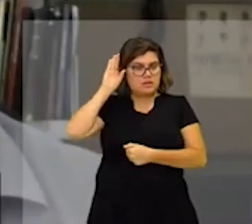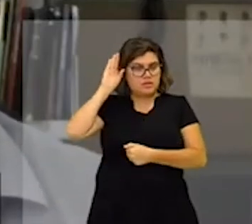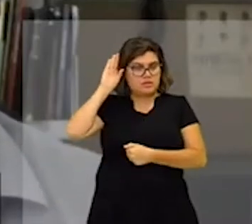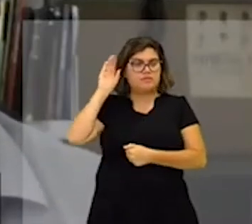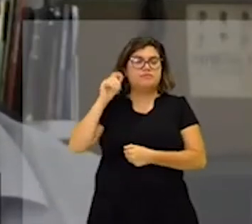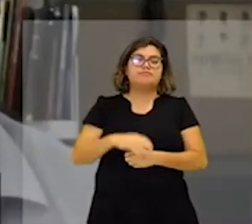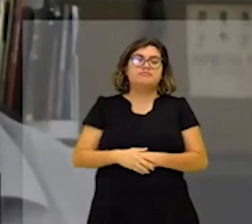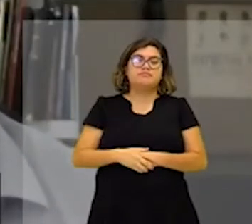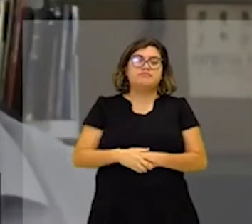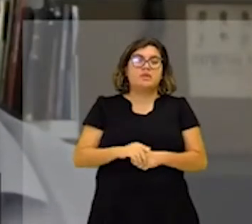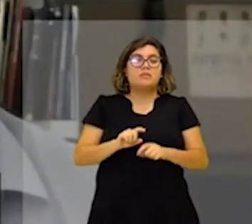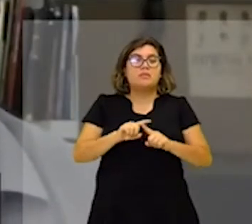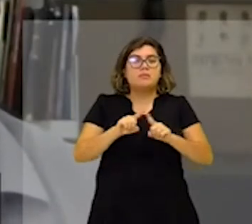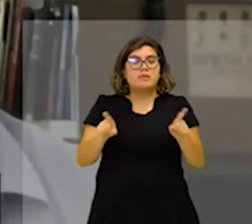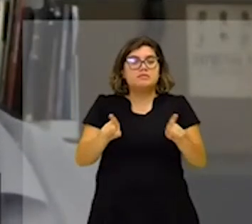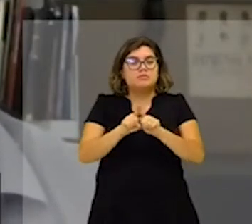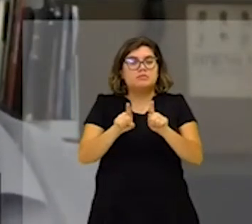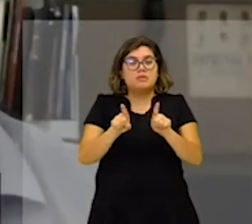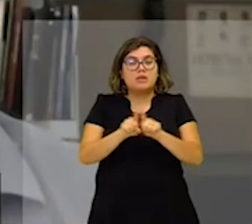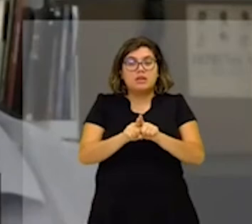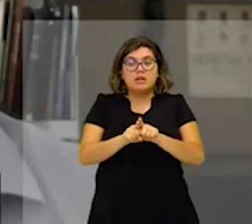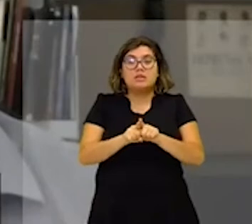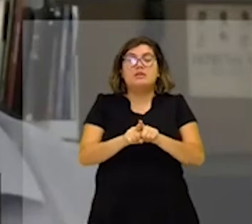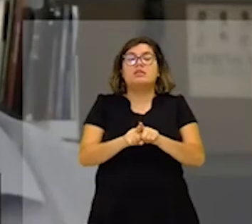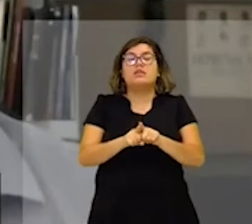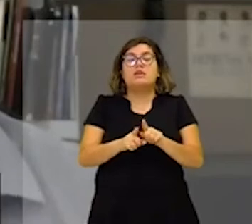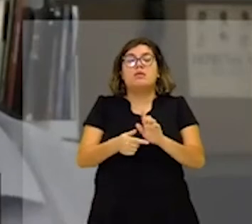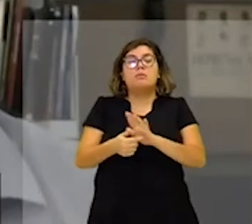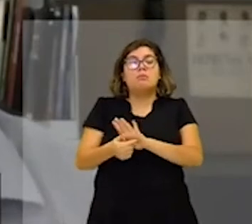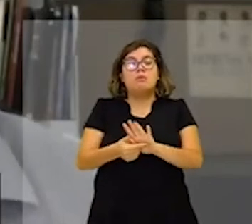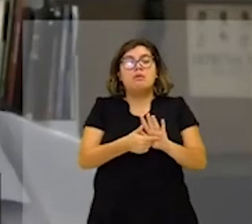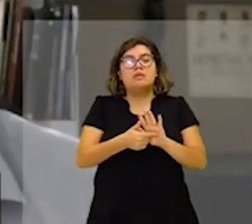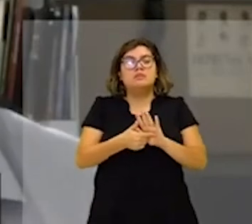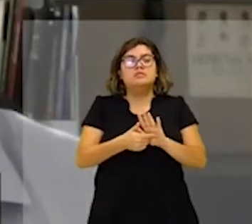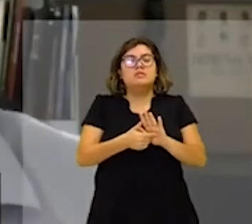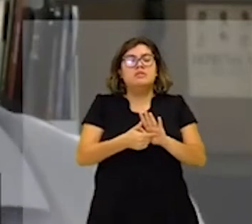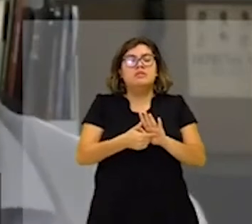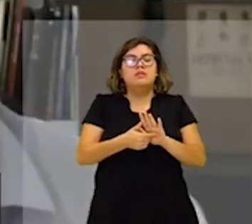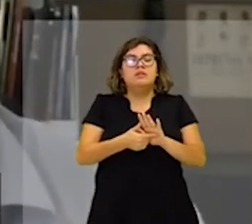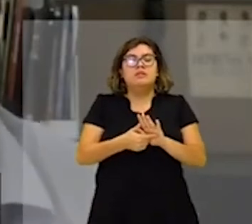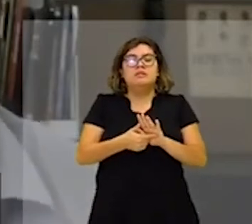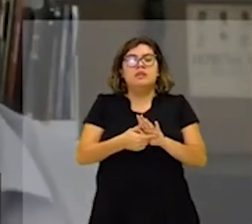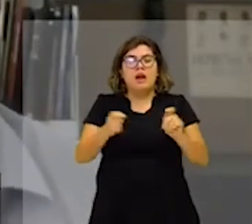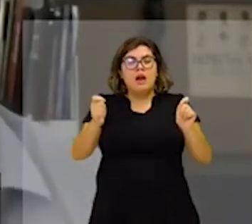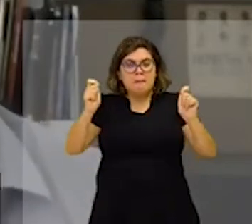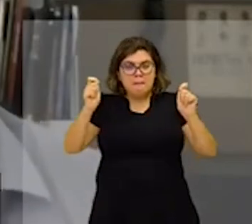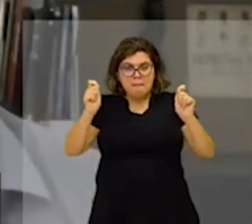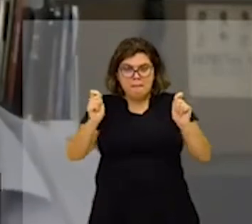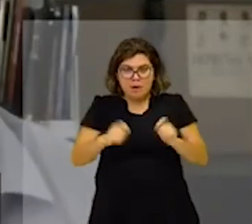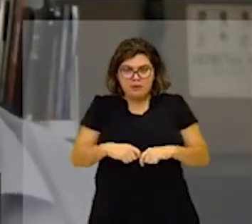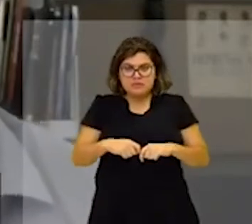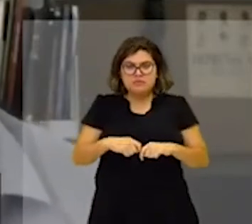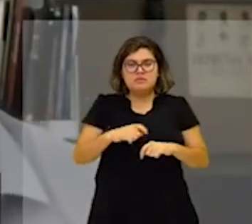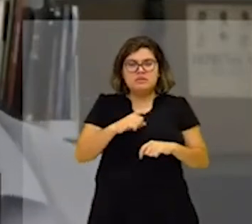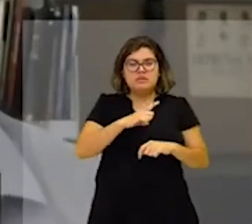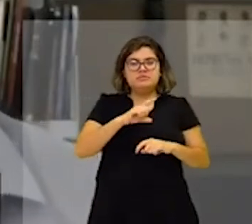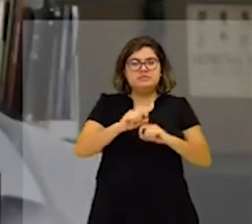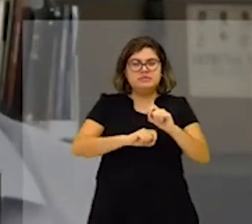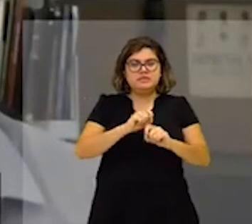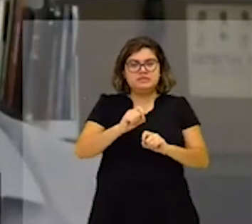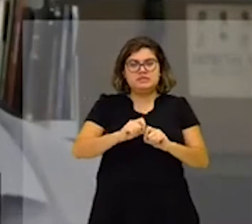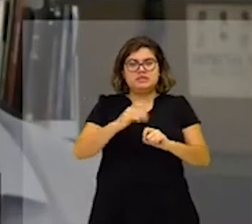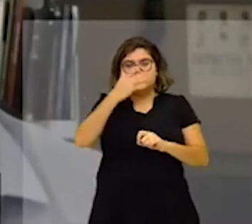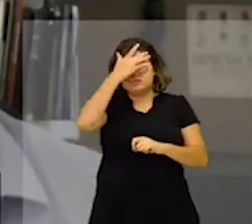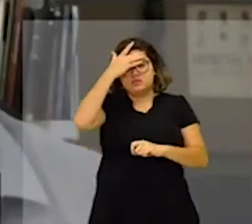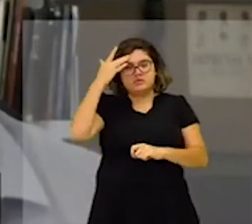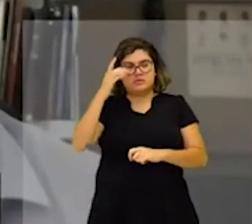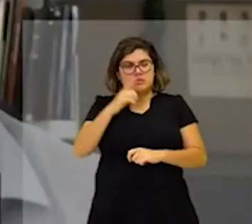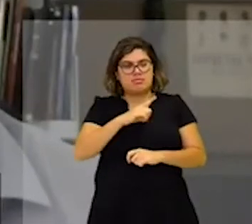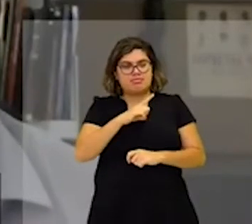abriu também uma um leque de possibilidades né para que os oportunistas de plantão fraldário e